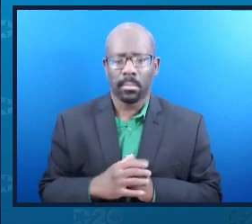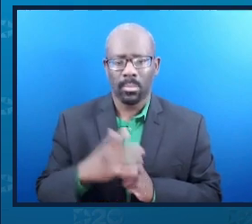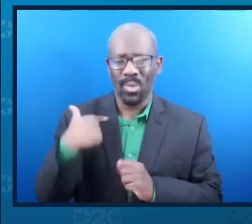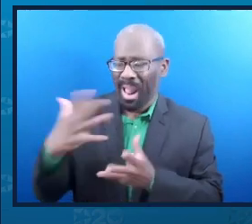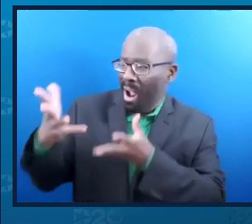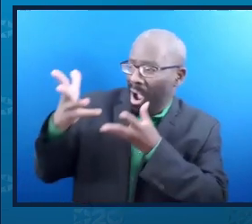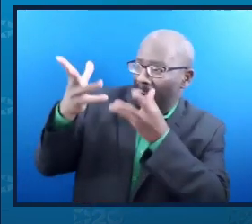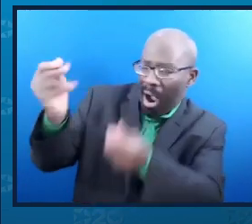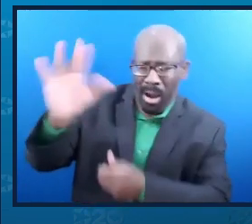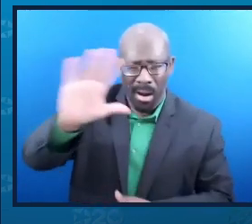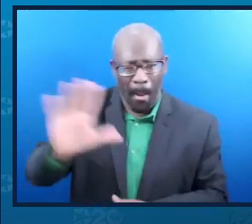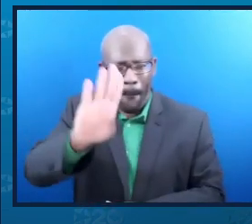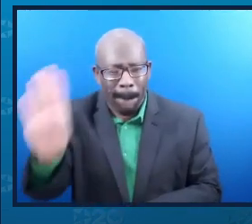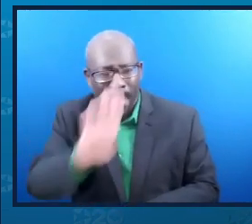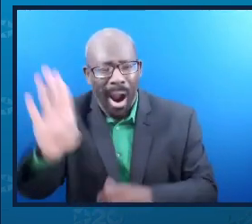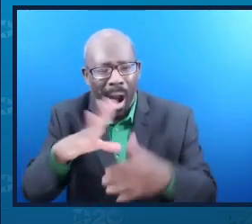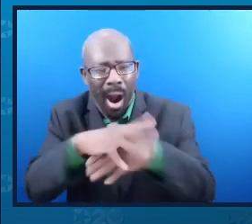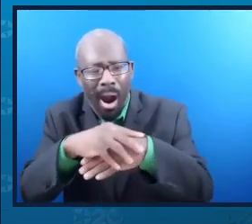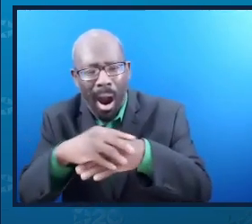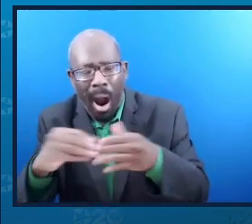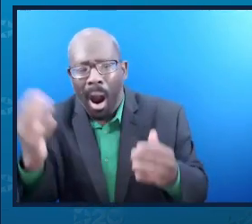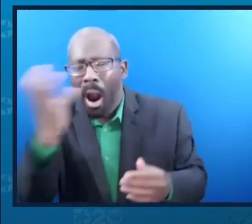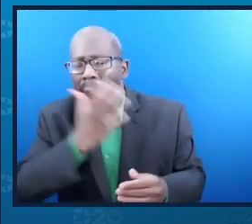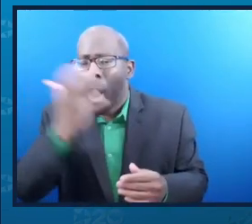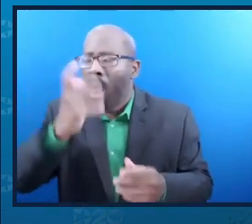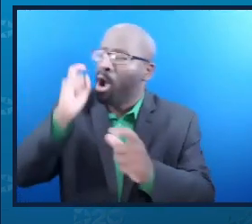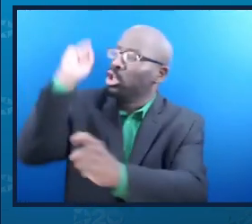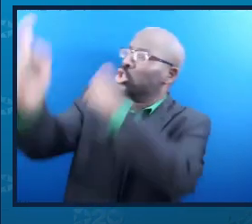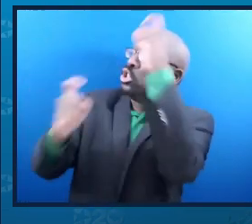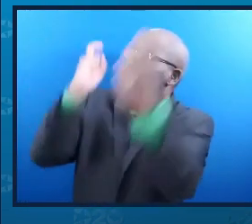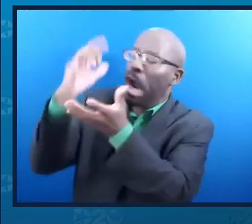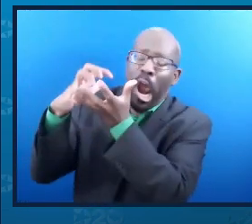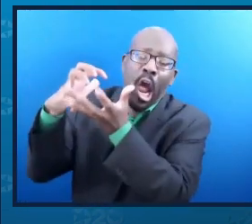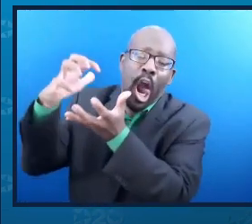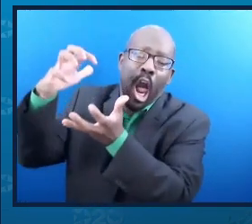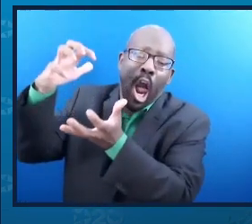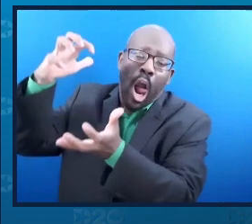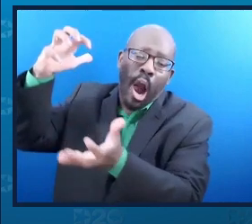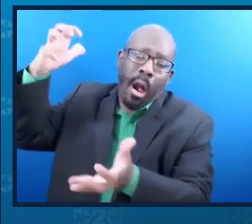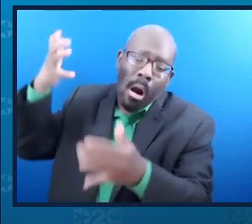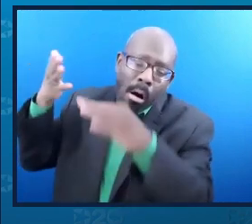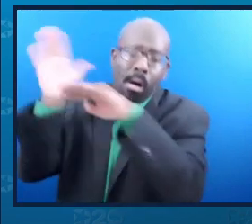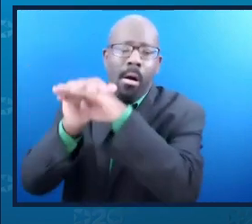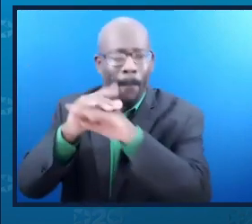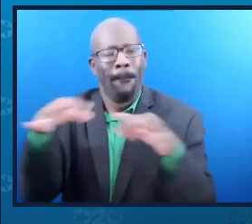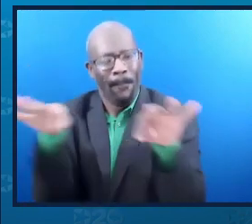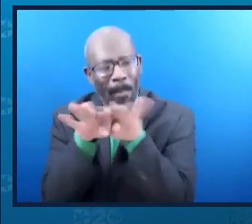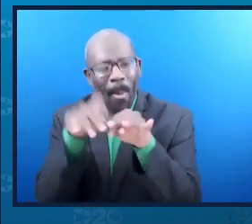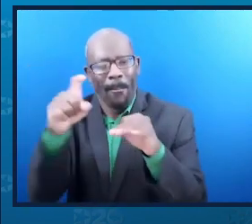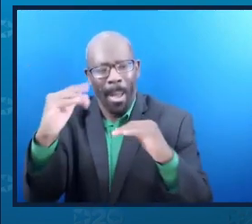VOTE FOR THE PARENTS AND TEACHERS, STRUGGLING TO BALANCE